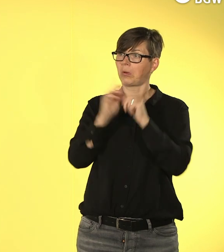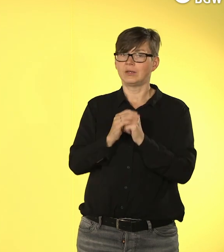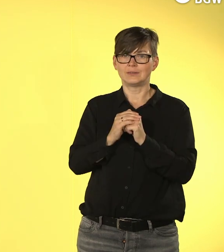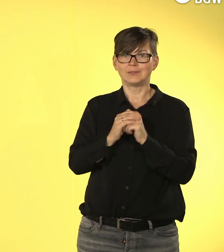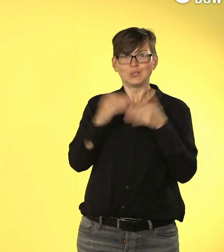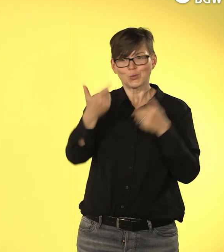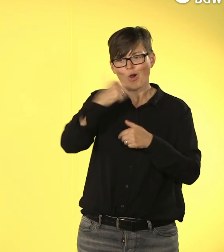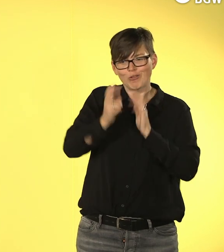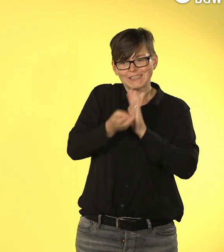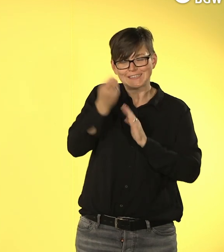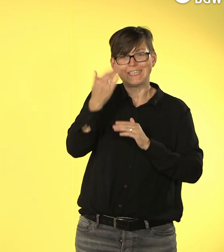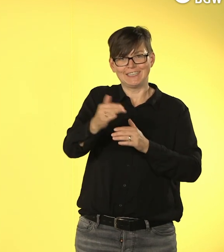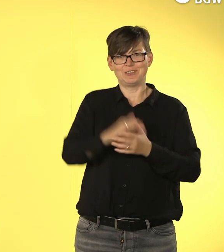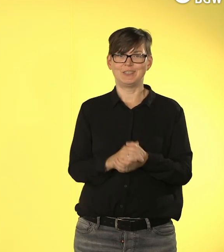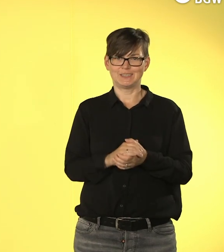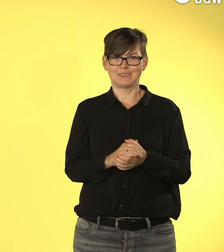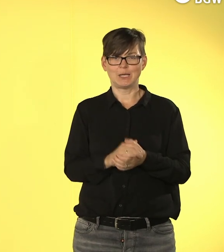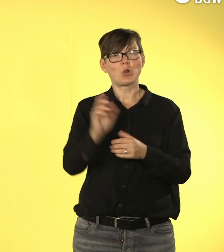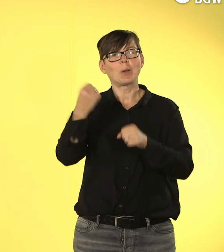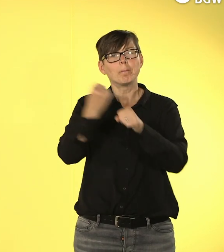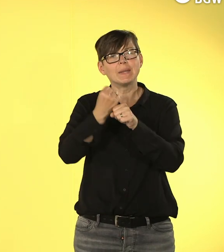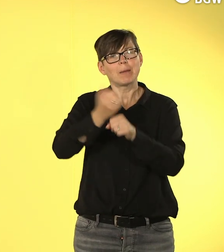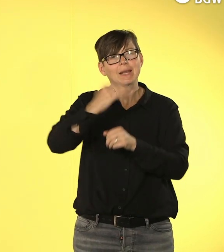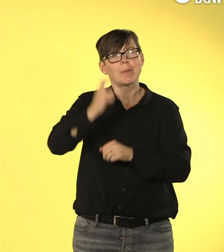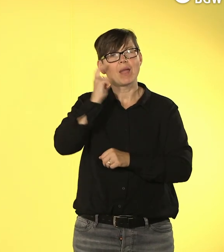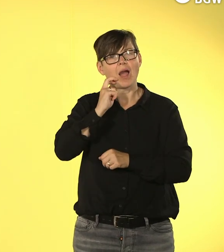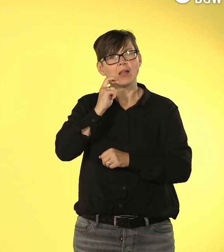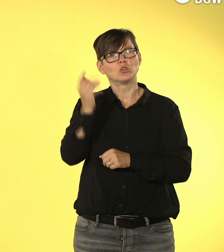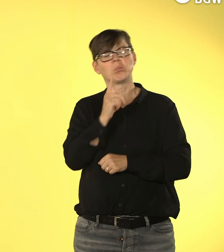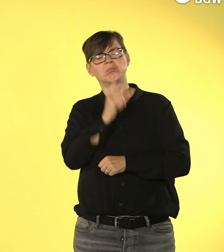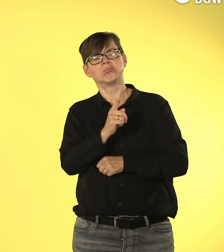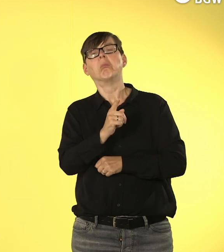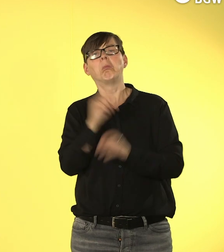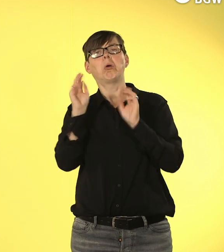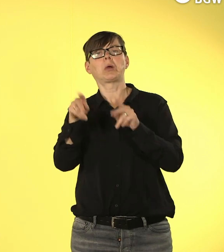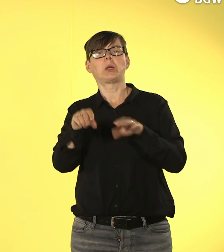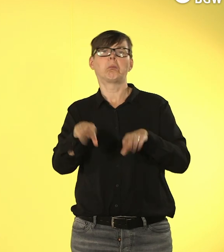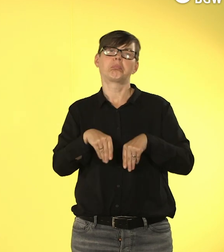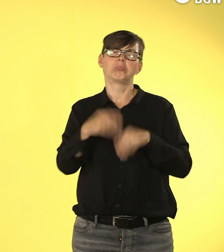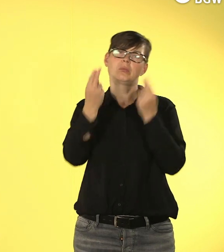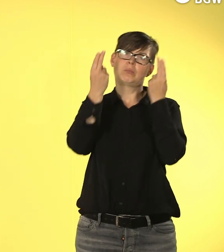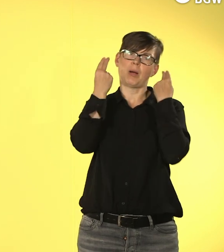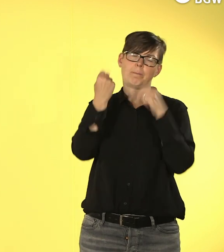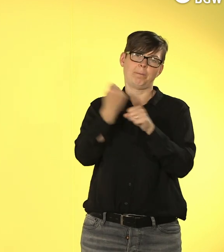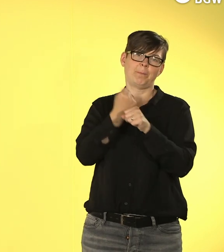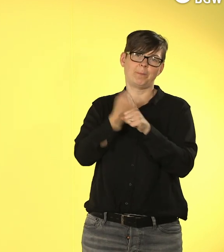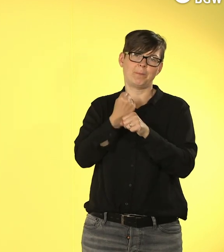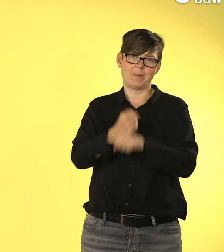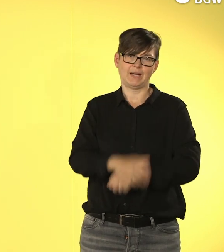Die Älteren setzen dieses Gewünschte von den Führungskräften viel mehr um.